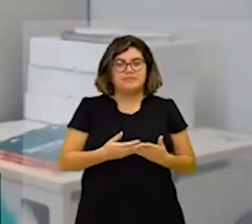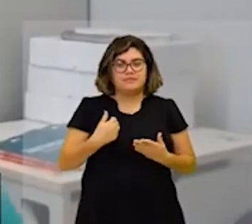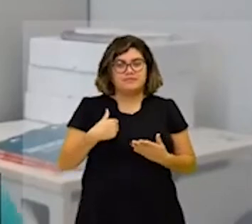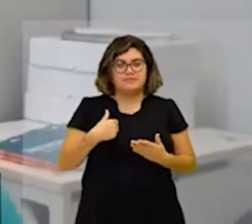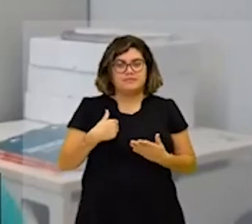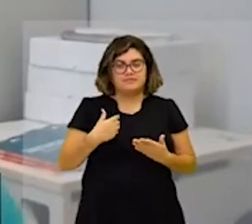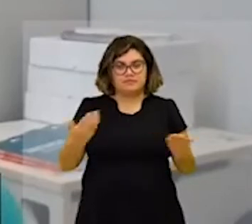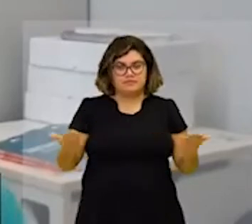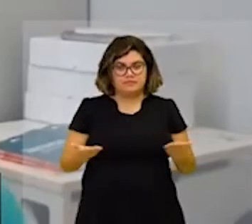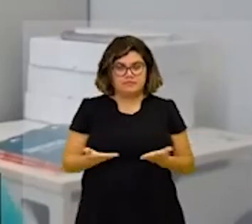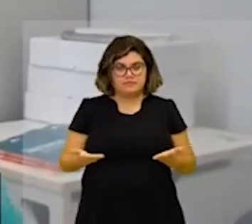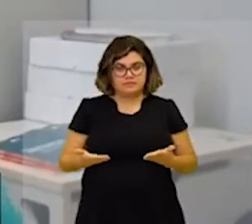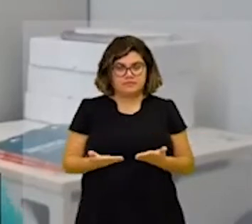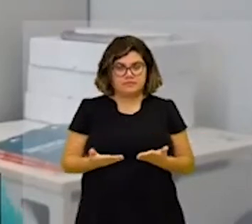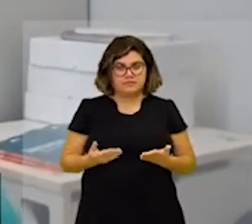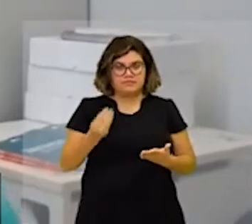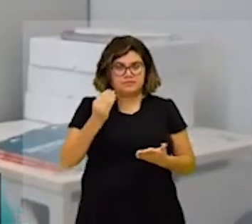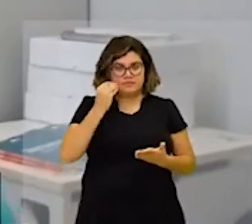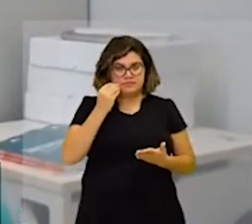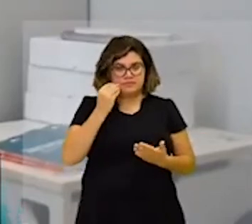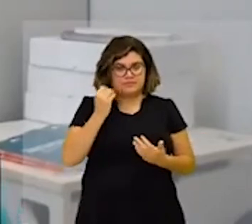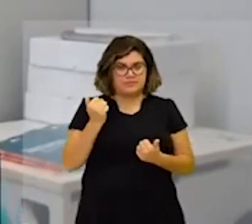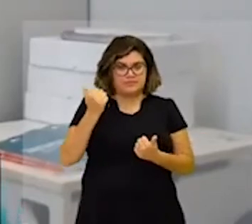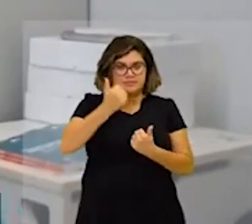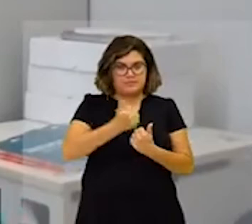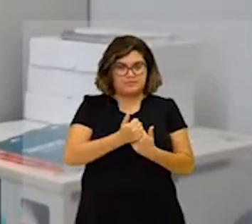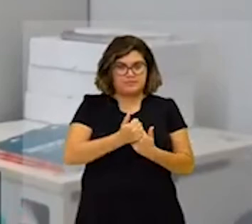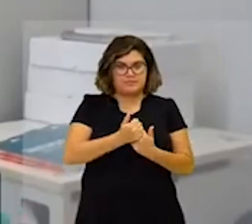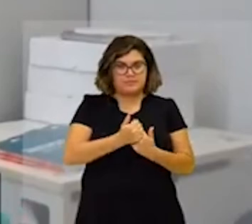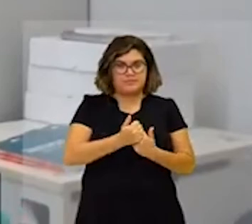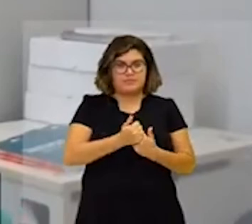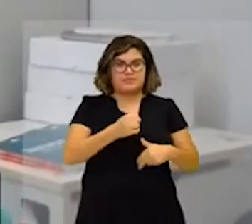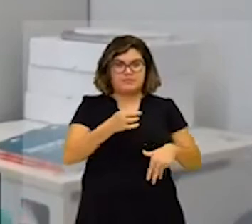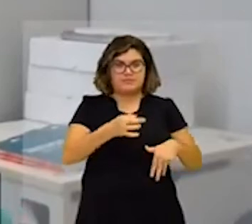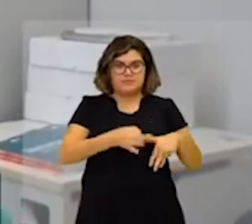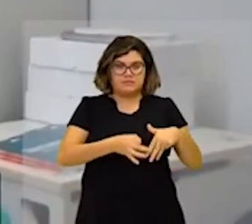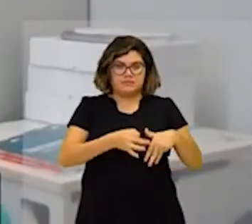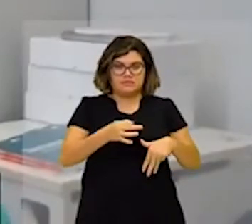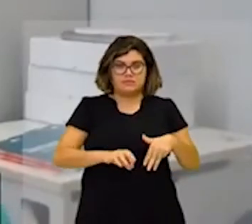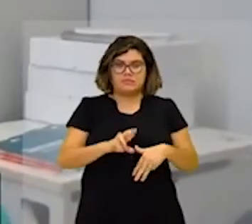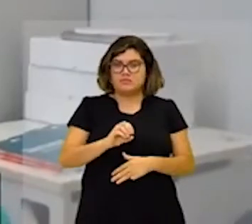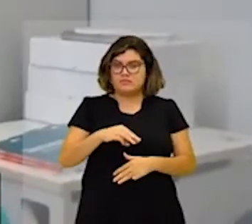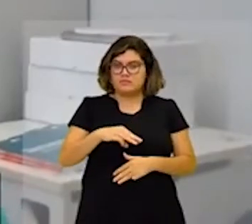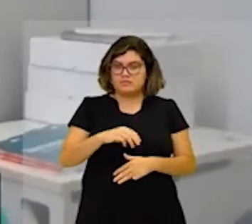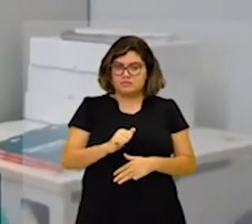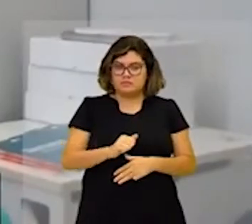hoje tentando substituir o ministro roubo aqui infelizmente teve um imprevisto de última hora